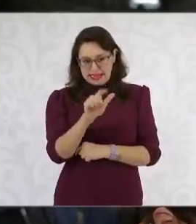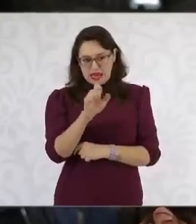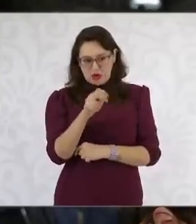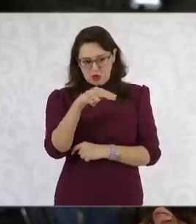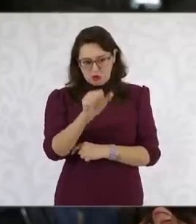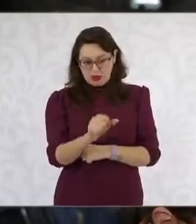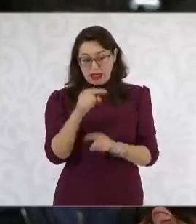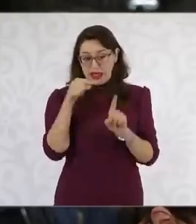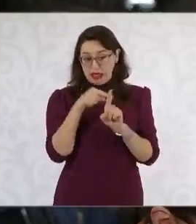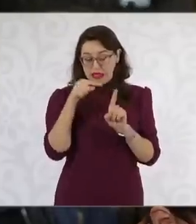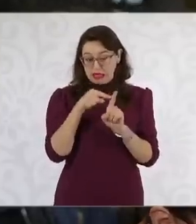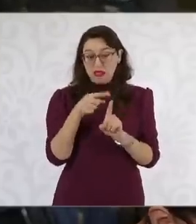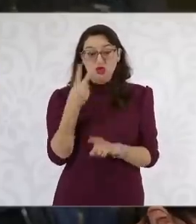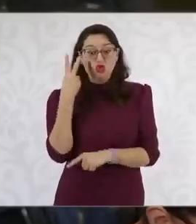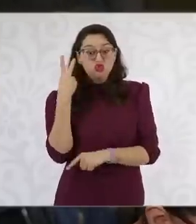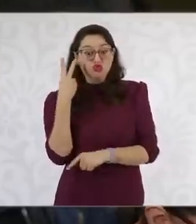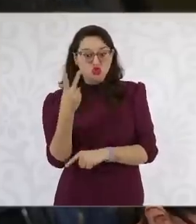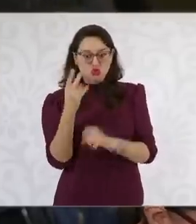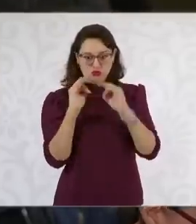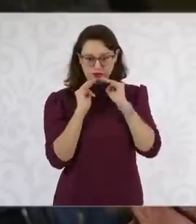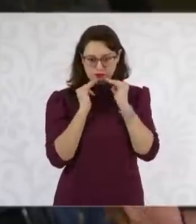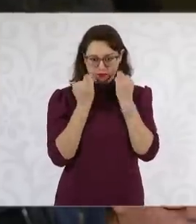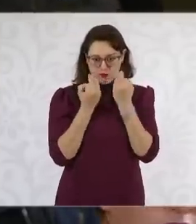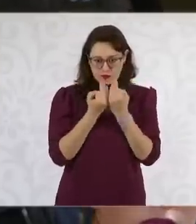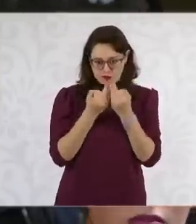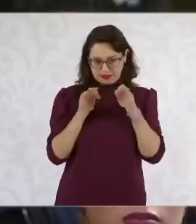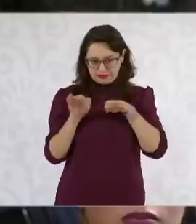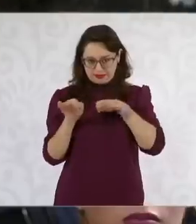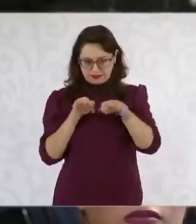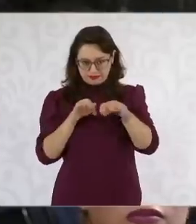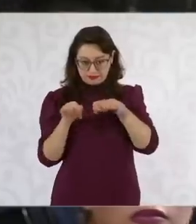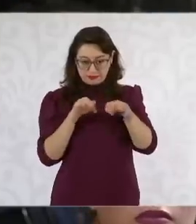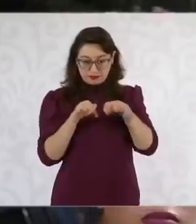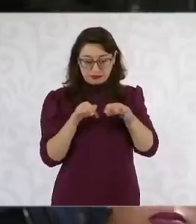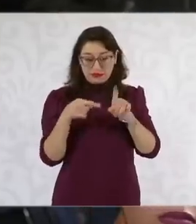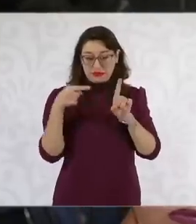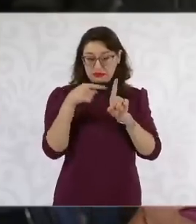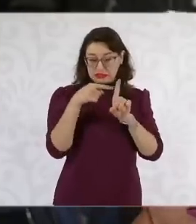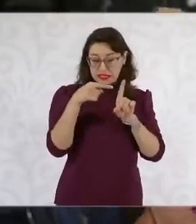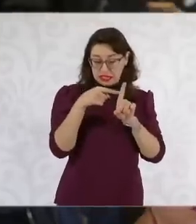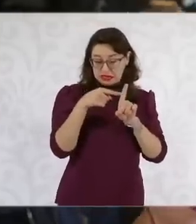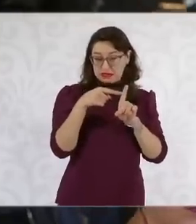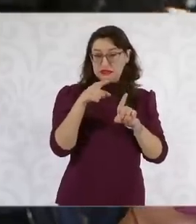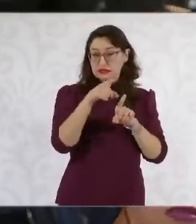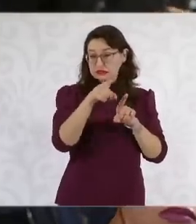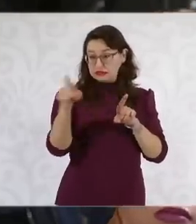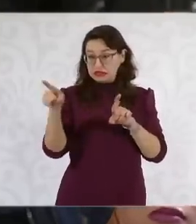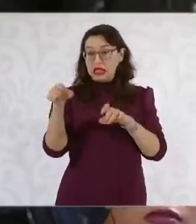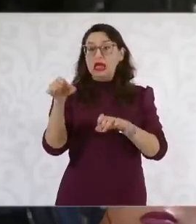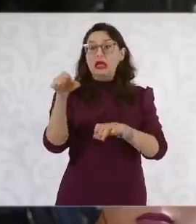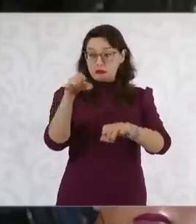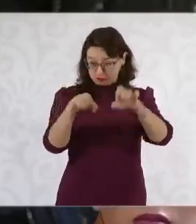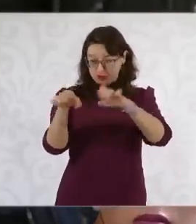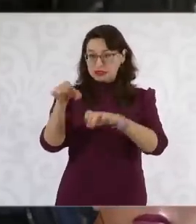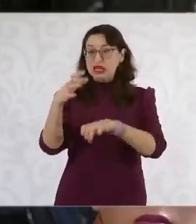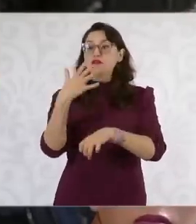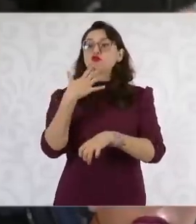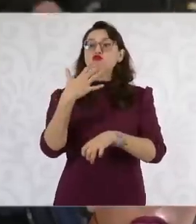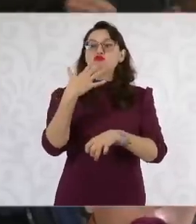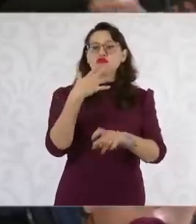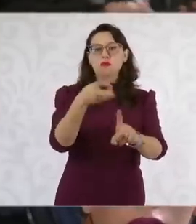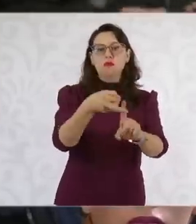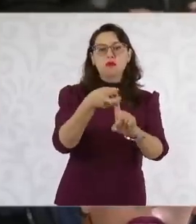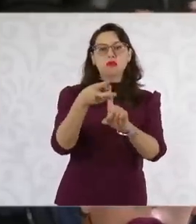maneras él mandó a secuestrar al menos a 30 empresarios judíos mexicanos y el mismo ordenó